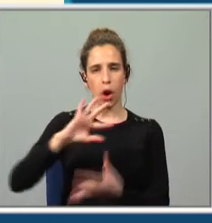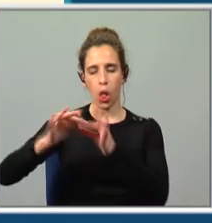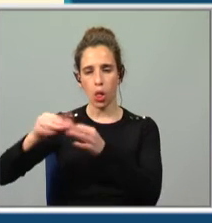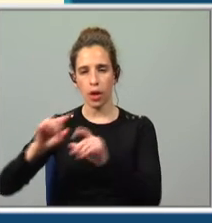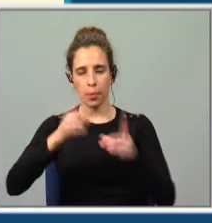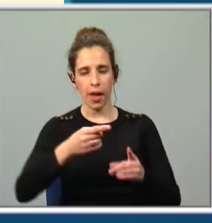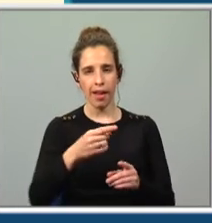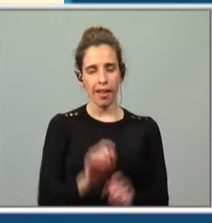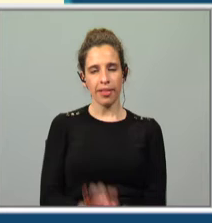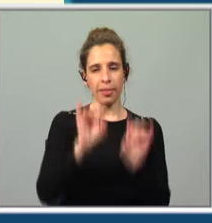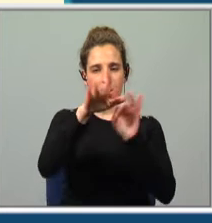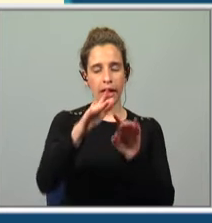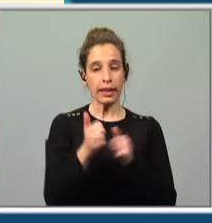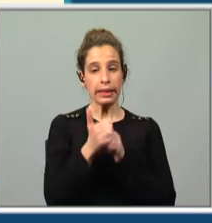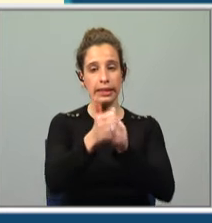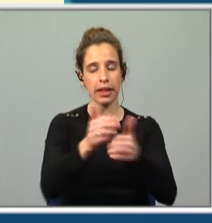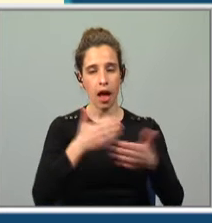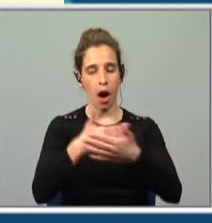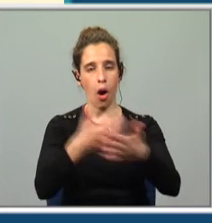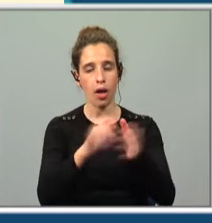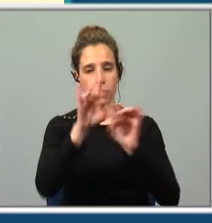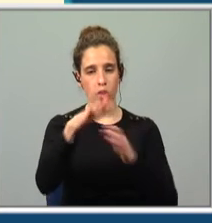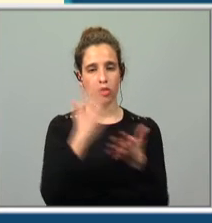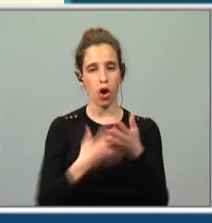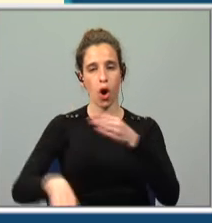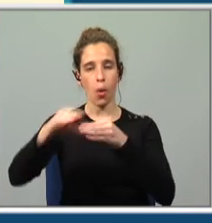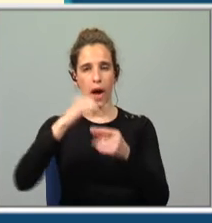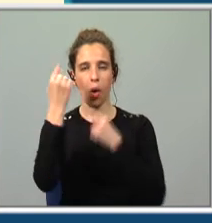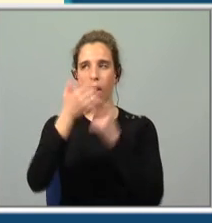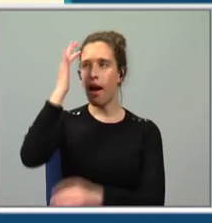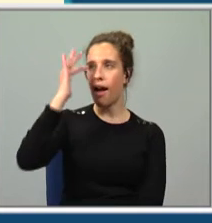seguindo a ordem das Pistas só temos Completar com alguma imaginação a 按照我們僅有的線索的順序完成一些想像